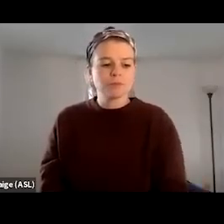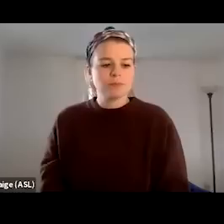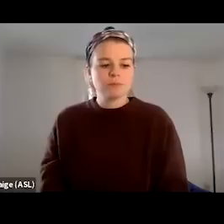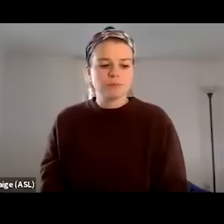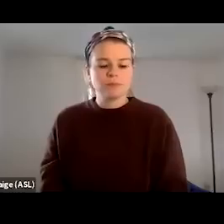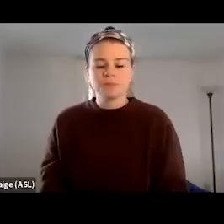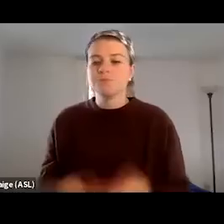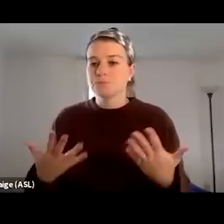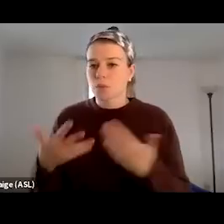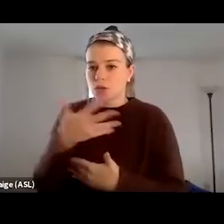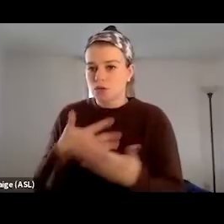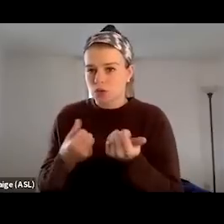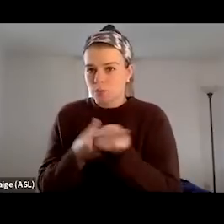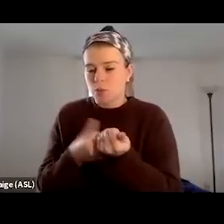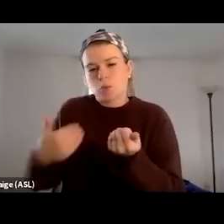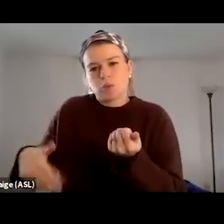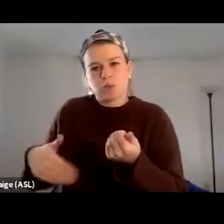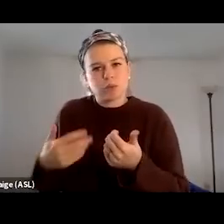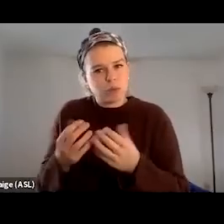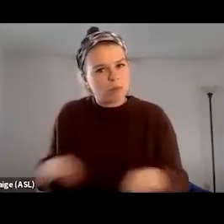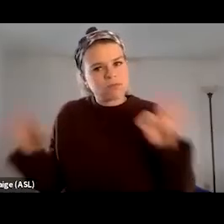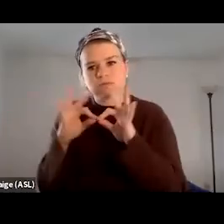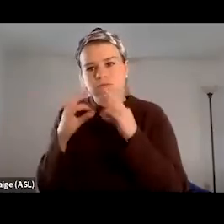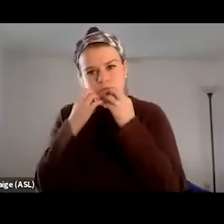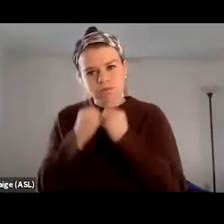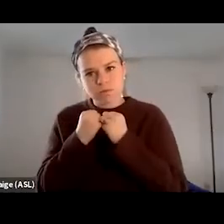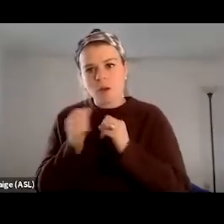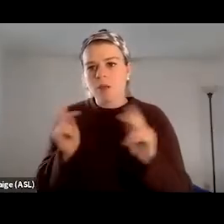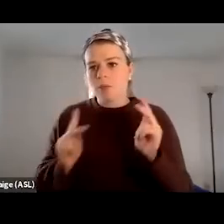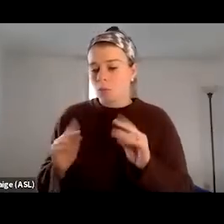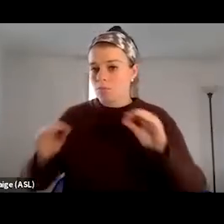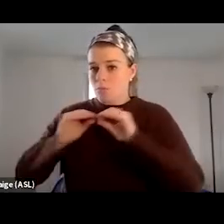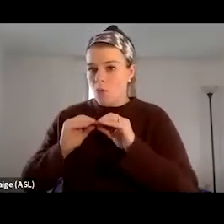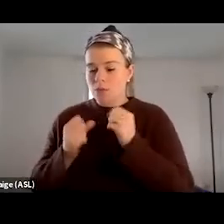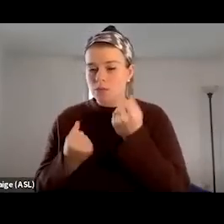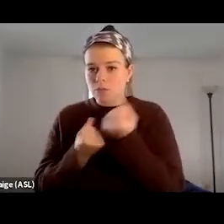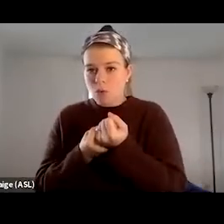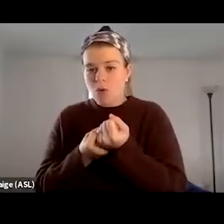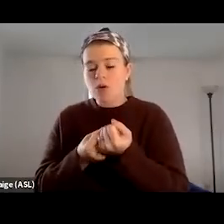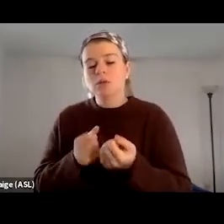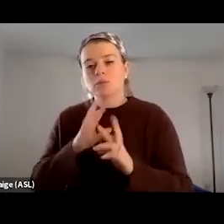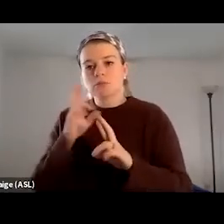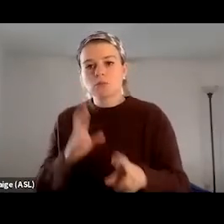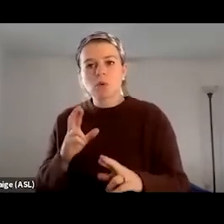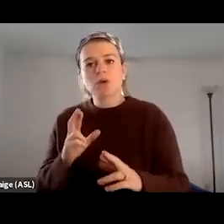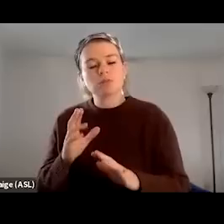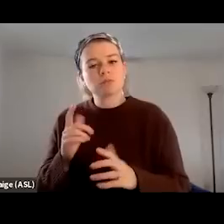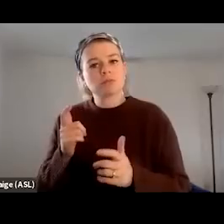El apoyo social es muy importante, ¿verdad? Las personas con redes de apoyo más grandes informan una mayor integración percibida en la comunidad.